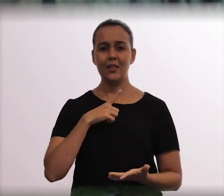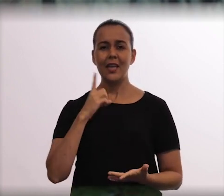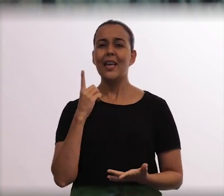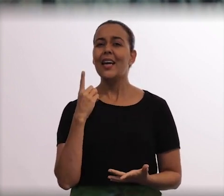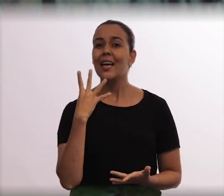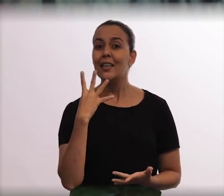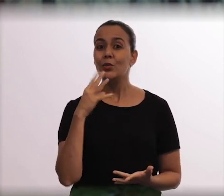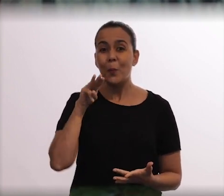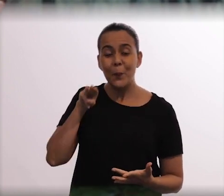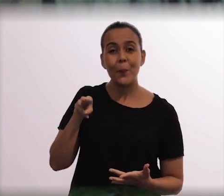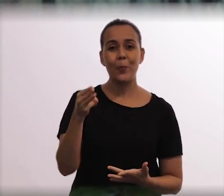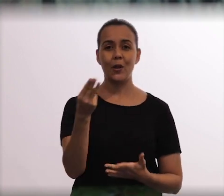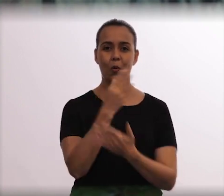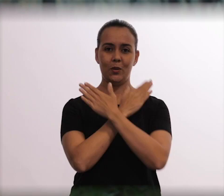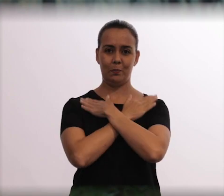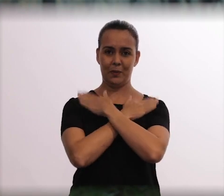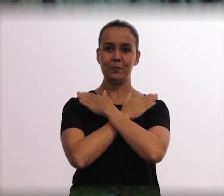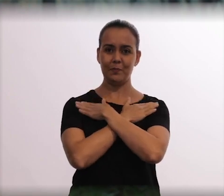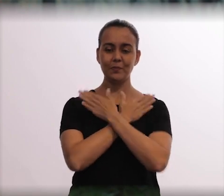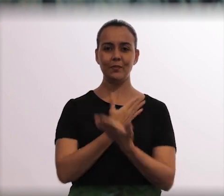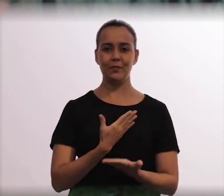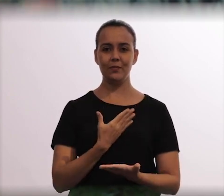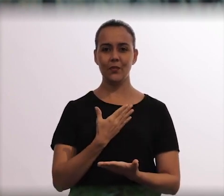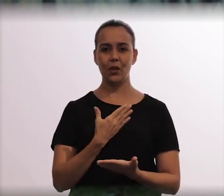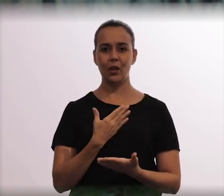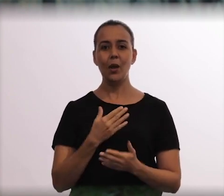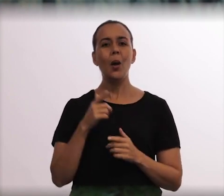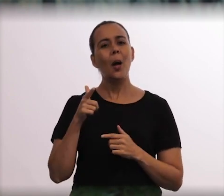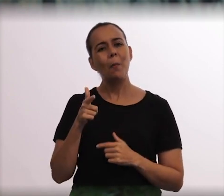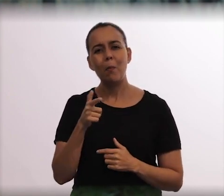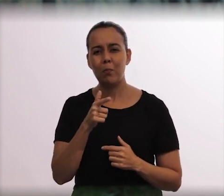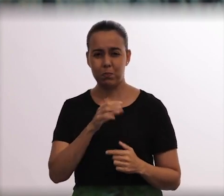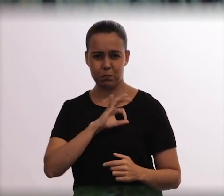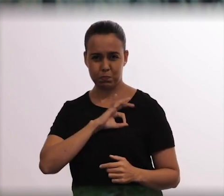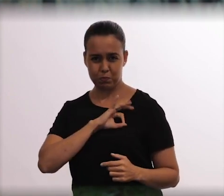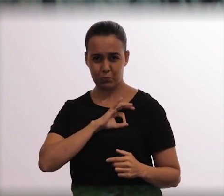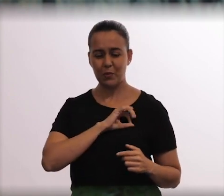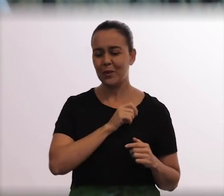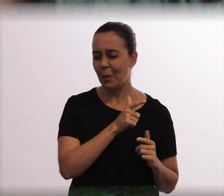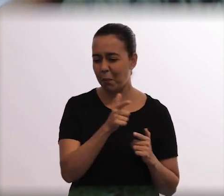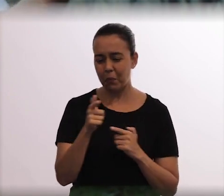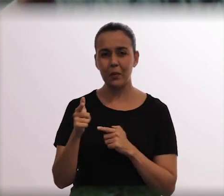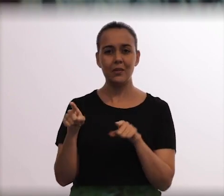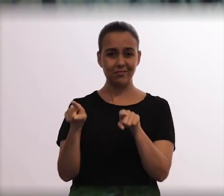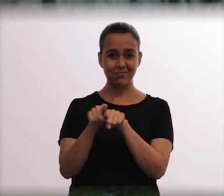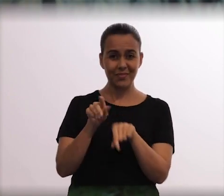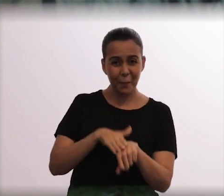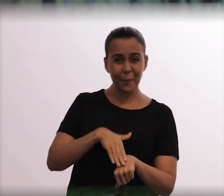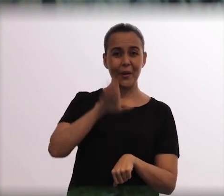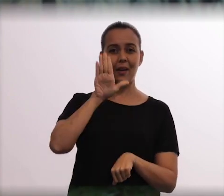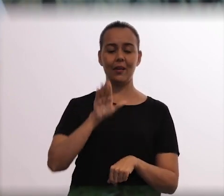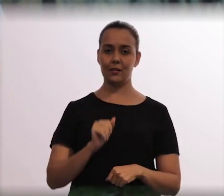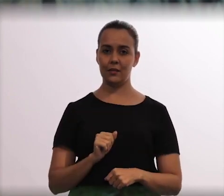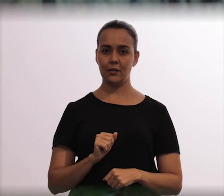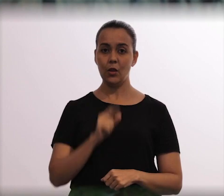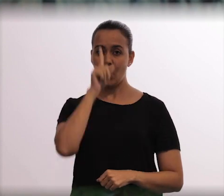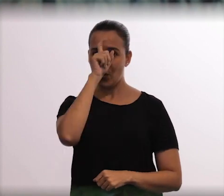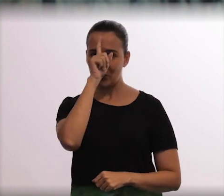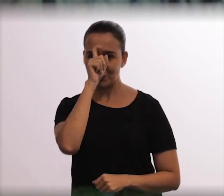o genocídio aumentou, a polícia tá matando mais do que tava antes, os nossos sistemas de saúde são uma vergonha, uma vergonha.